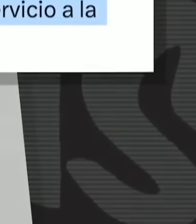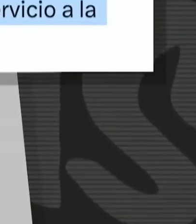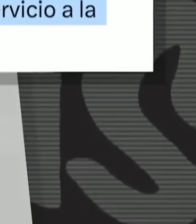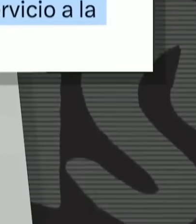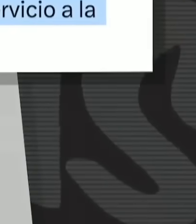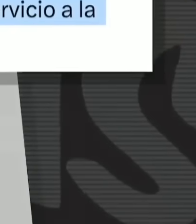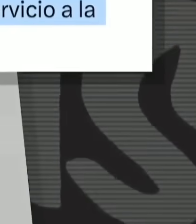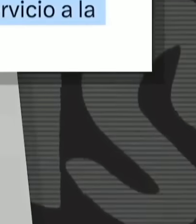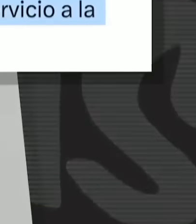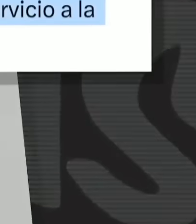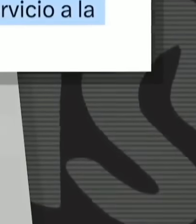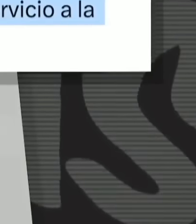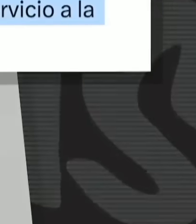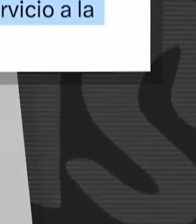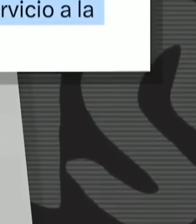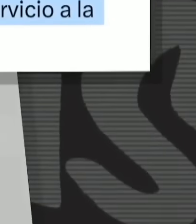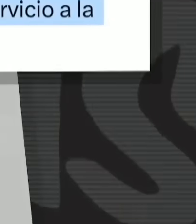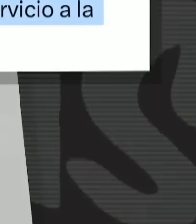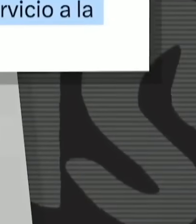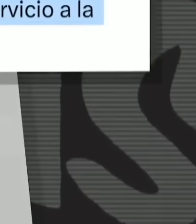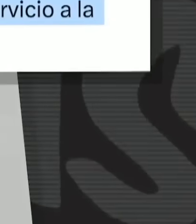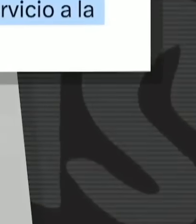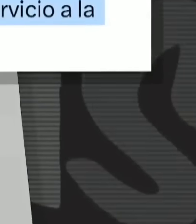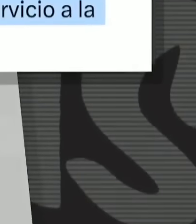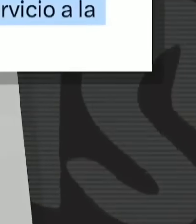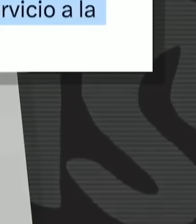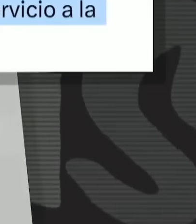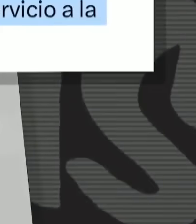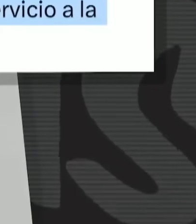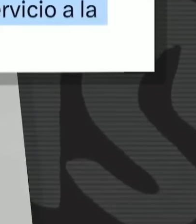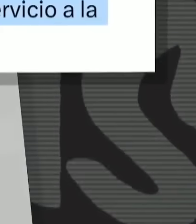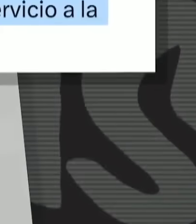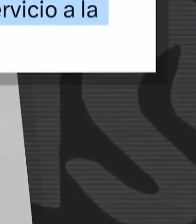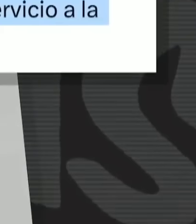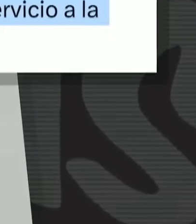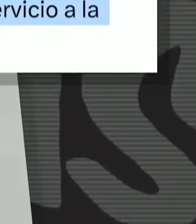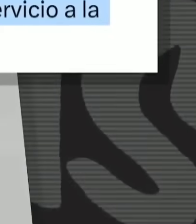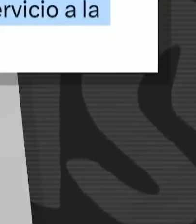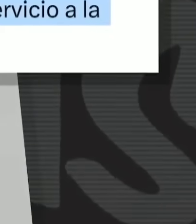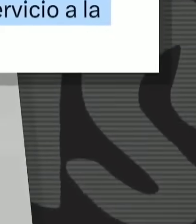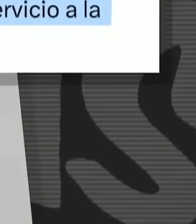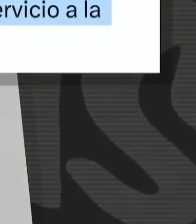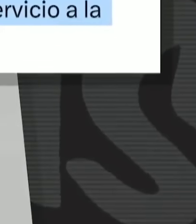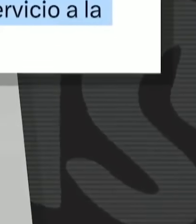Hospital Chilpancingo de los Bravo, construida desde 1961 e inaugurada de manera oficial como